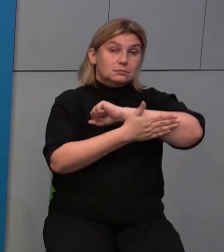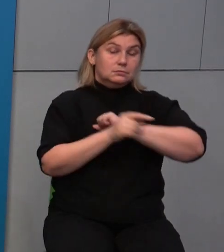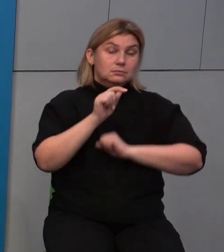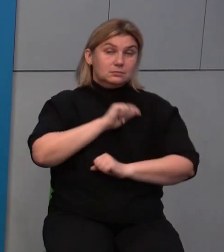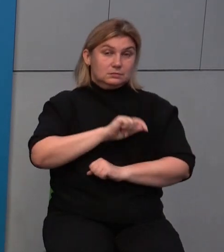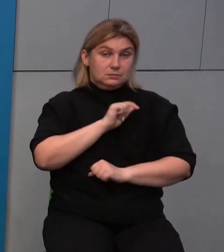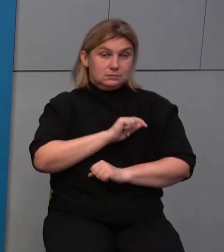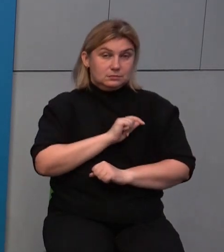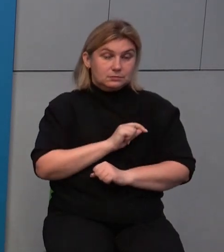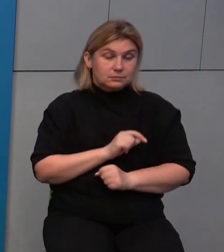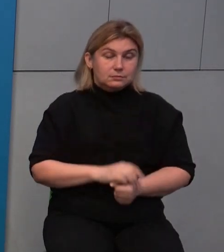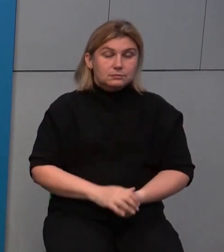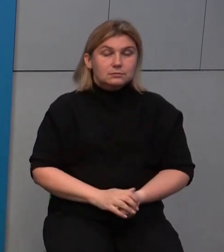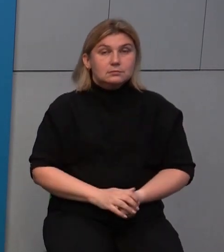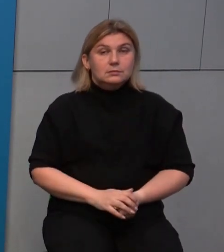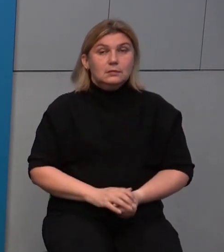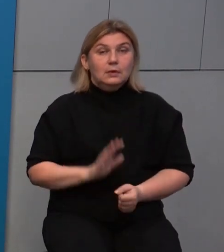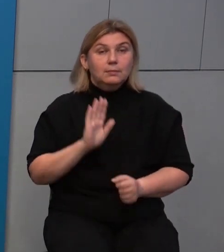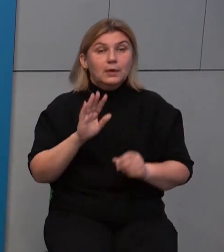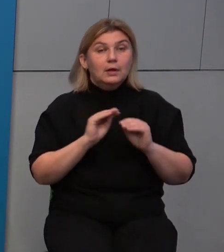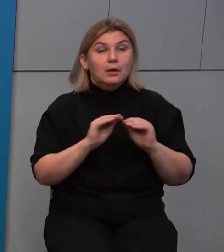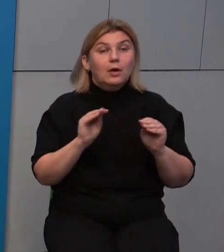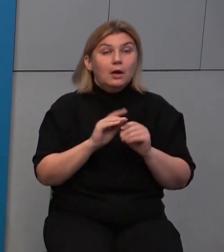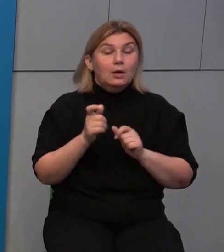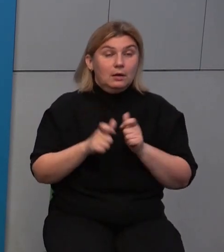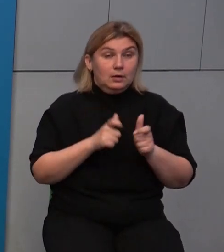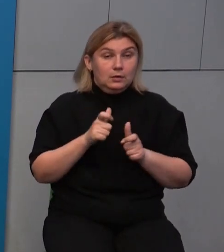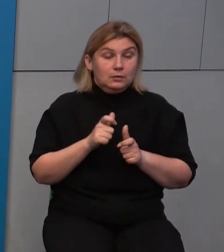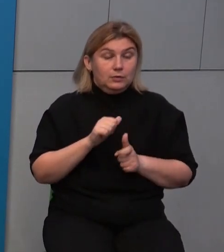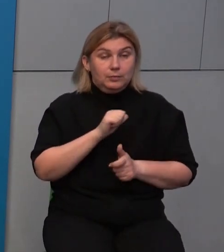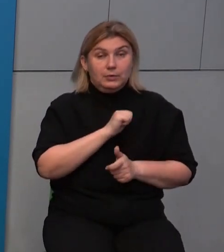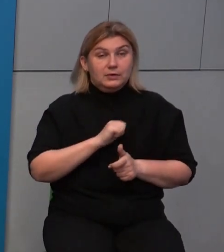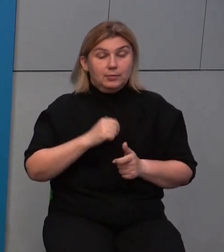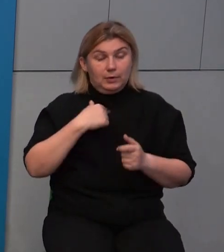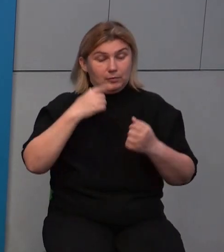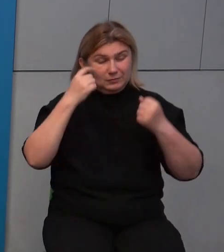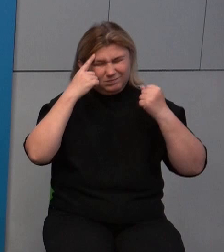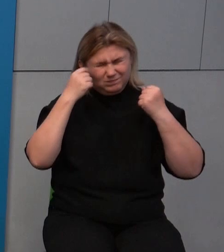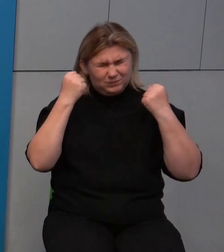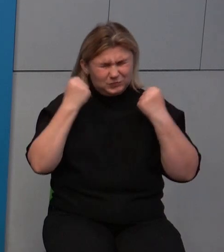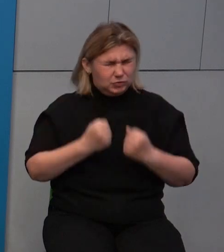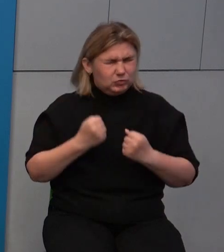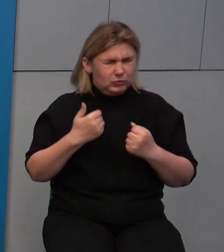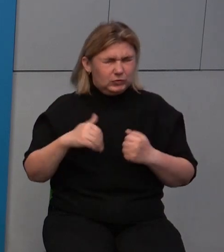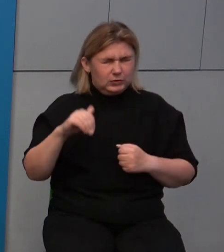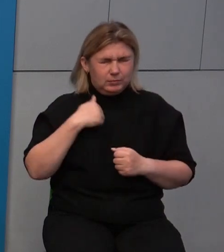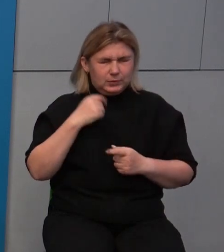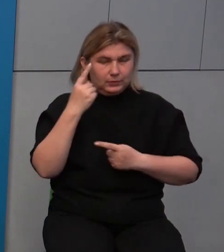i mają szkolenia jak to robić, żeby samemu się nie obciążyć tymi historiami. I tak dalej, i tak dalej.